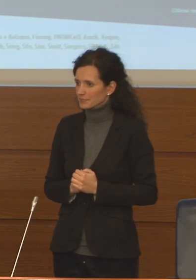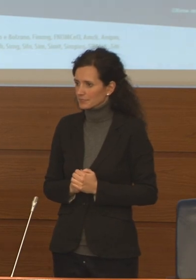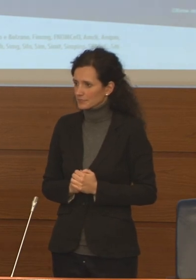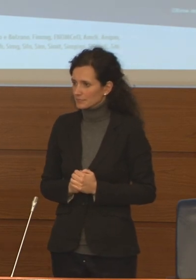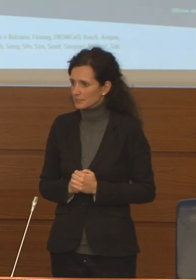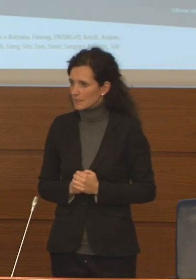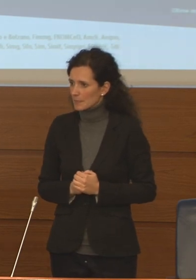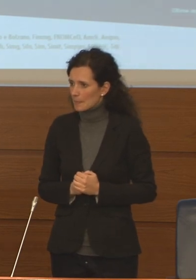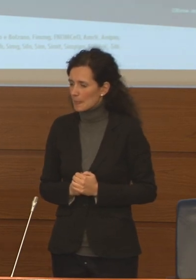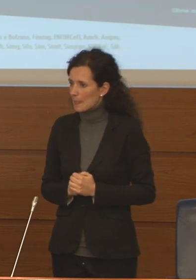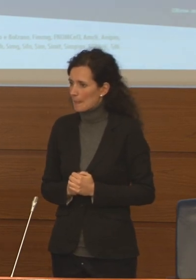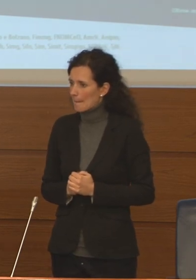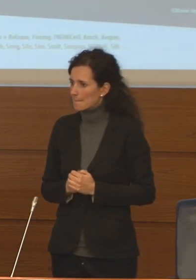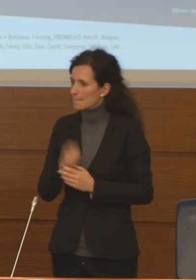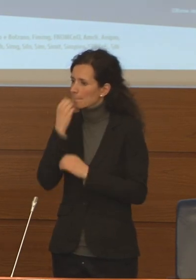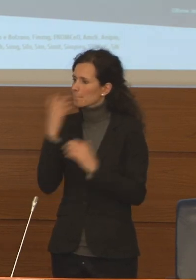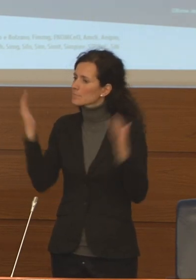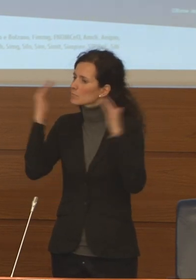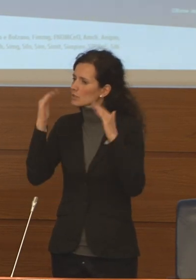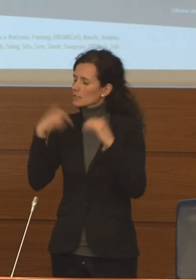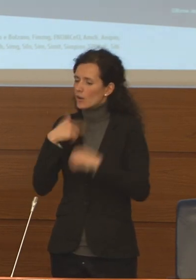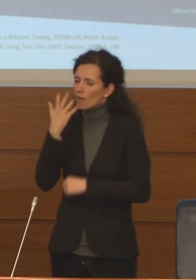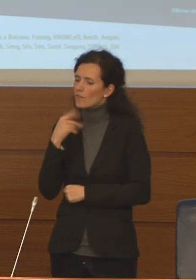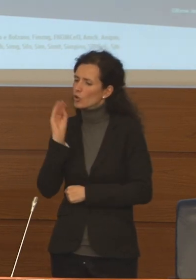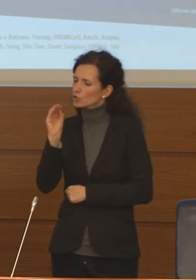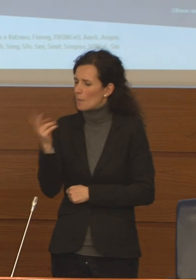(domanda giornalista) Buonasera, vorrei fare questa domanda ad entrambi,